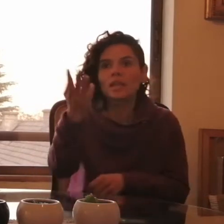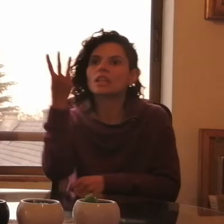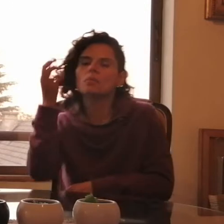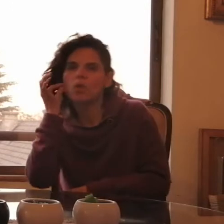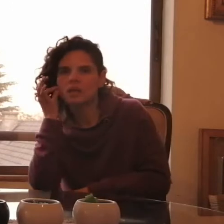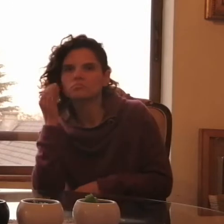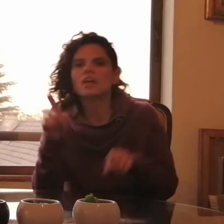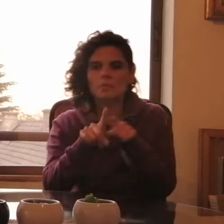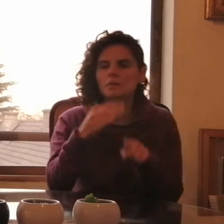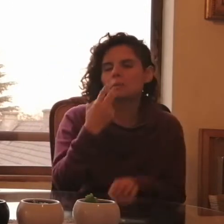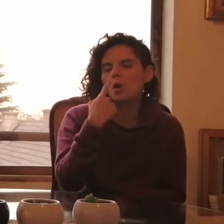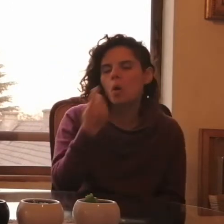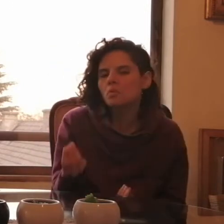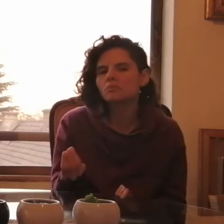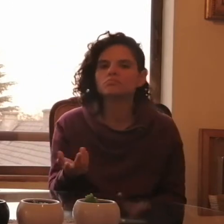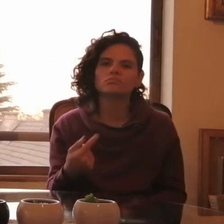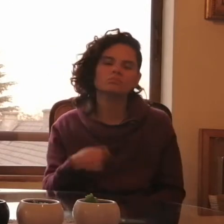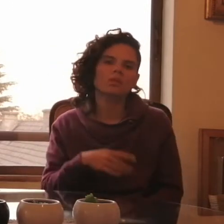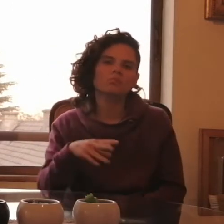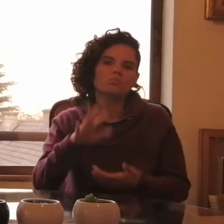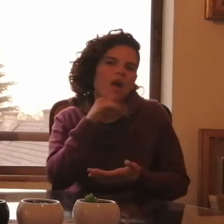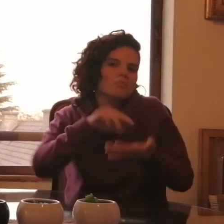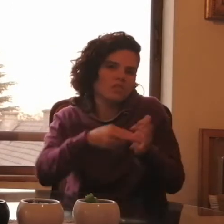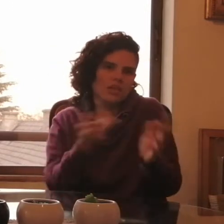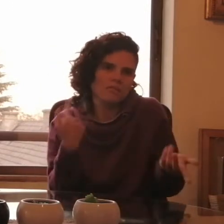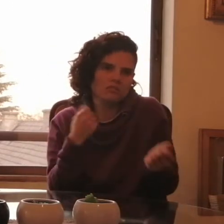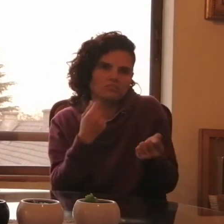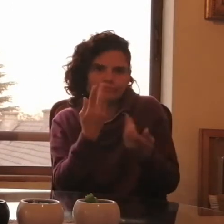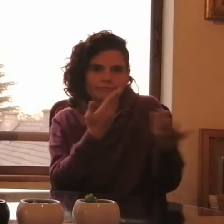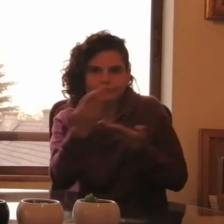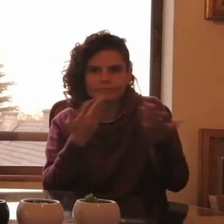son hombres entonces en realidad no tenía problemas en ese sentido, podía me